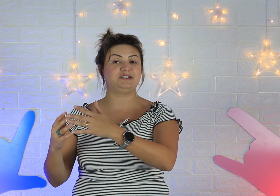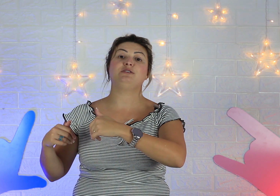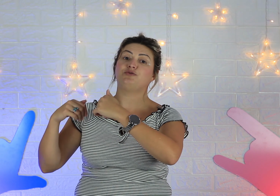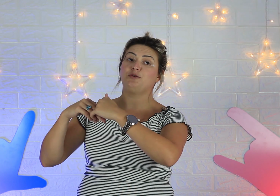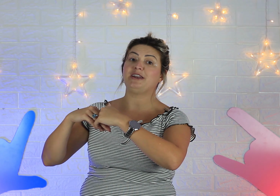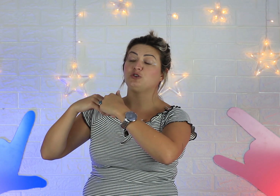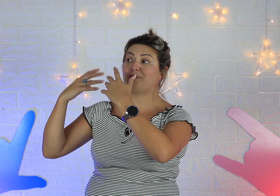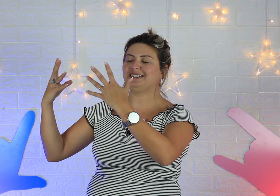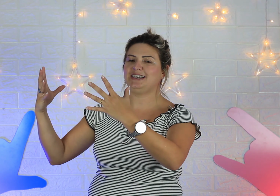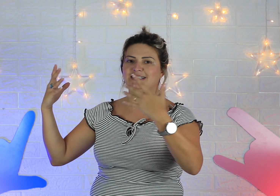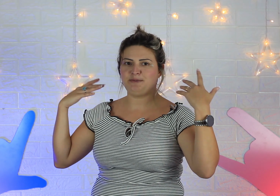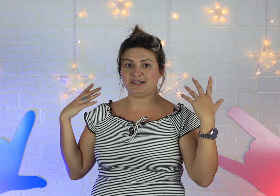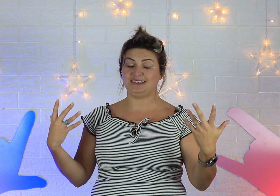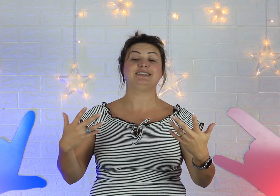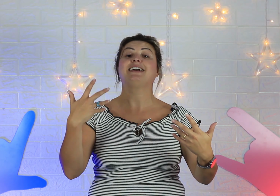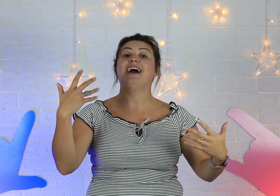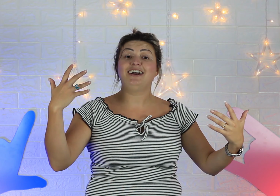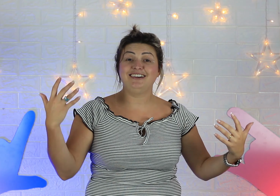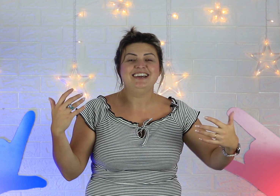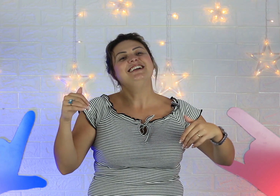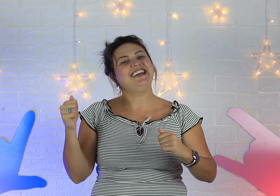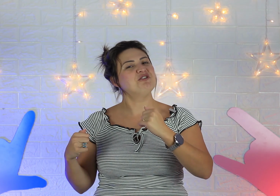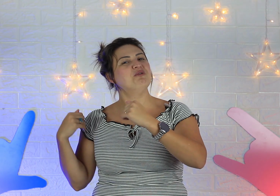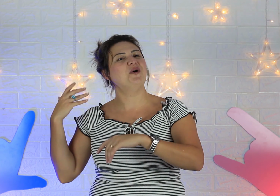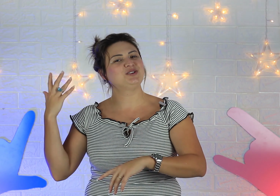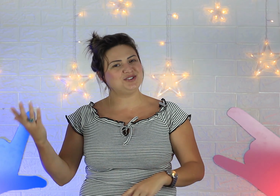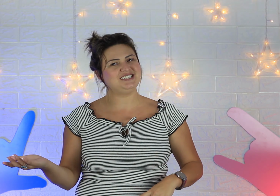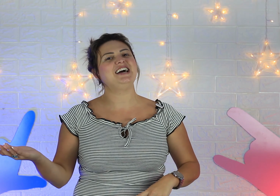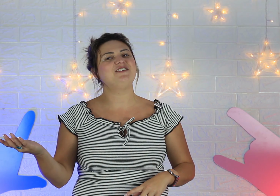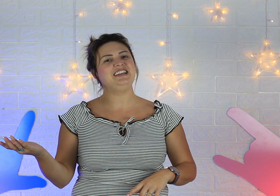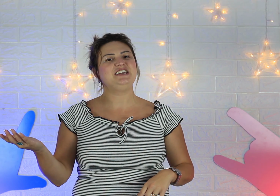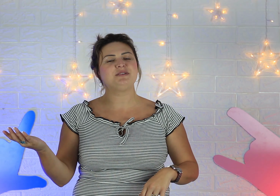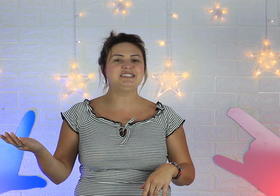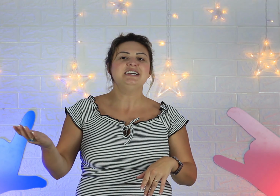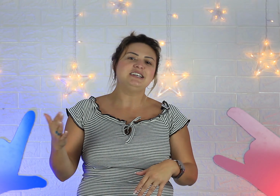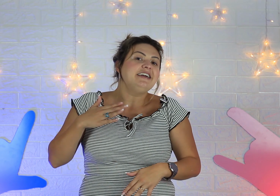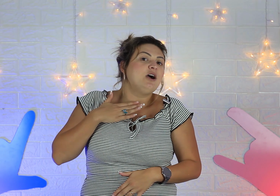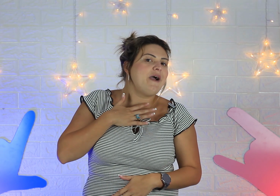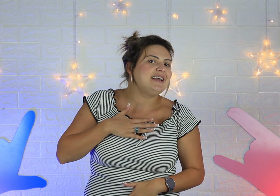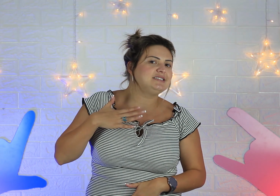um outro sinal Se for para os prazeres né Prazeres da Carne tem um outro sinal em Libras que daí não